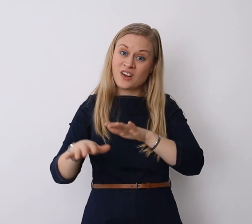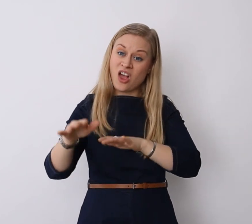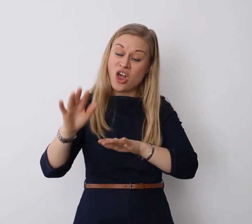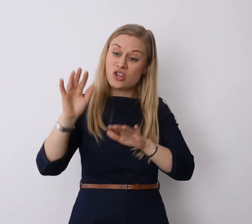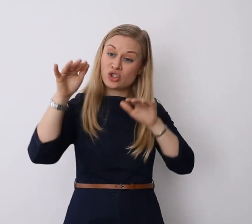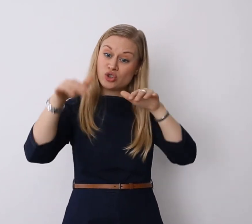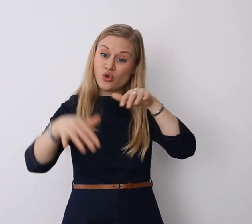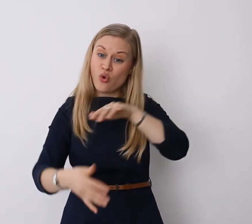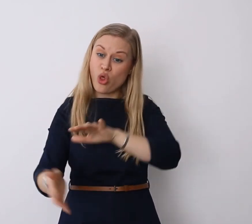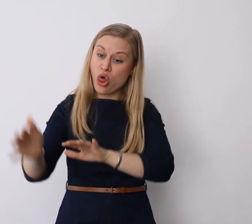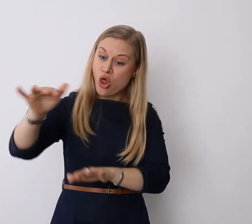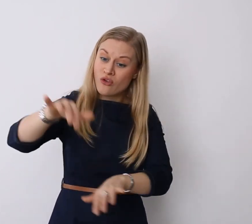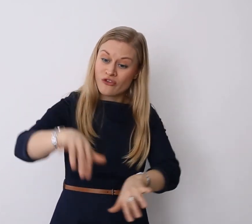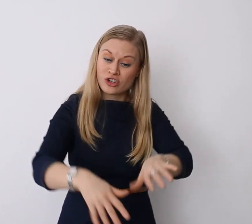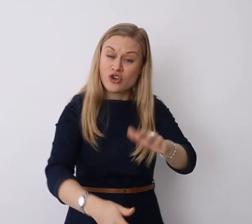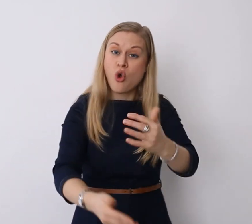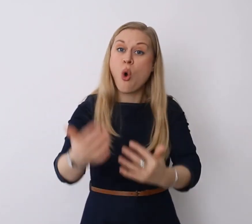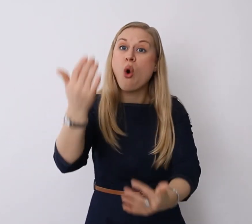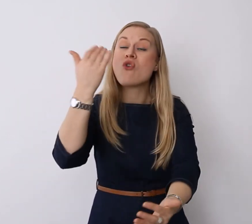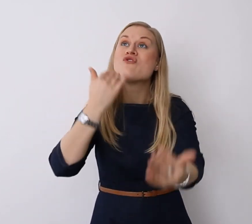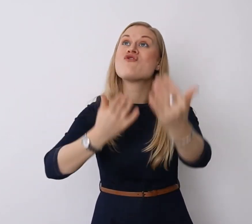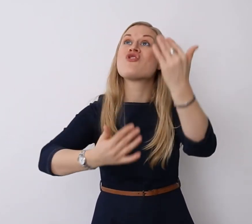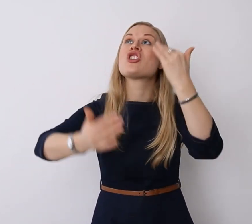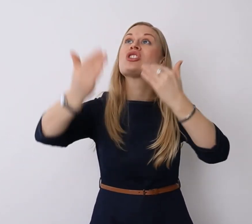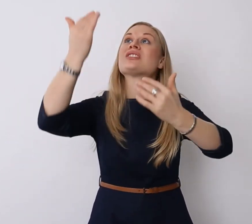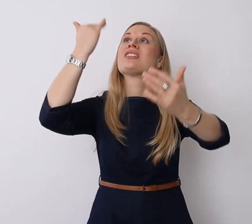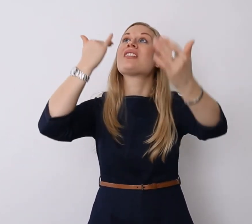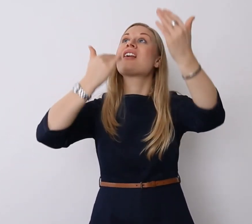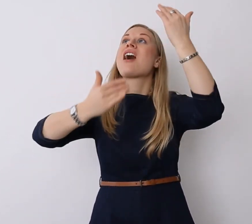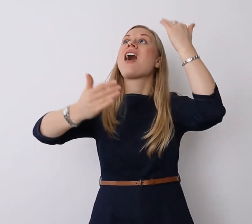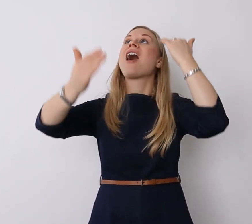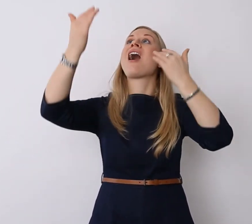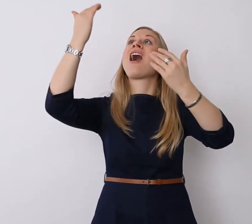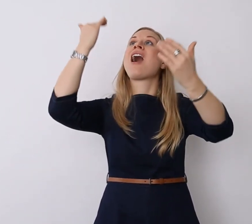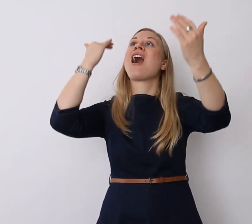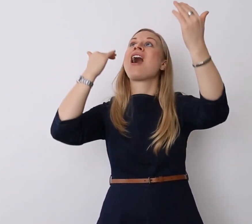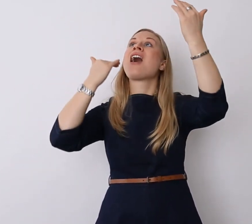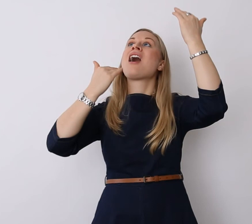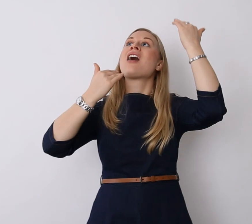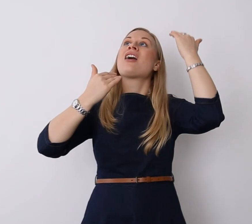En als de golven overslaan,